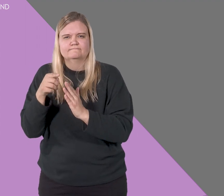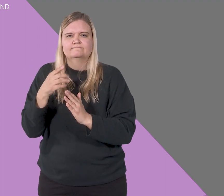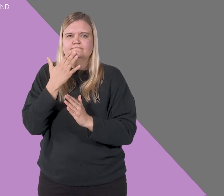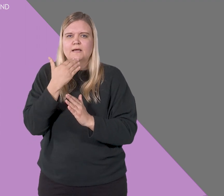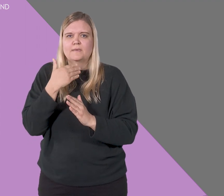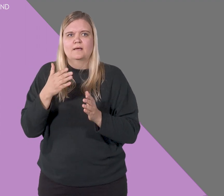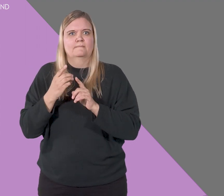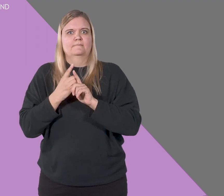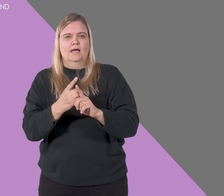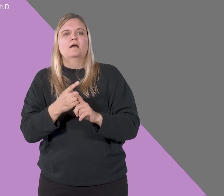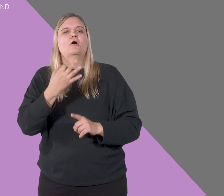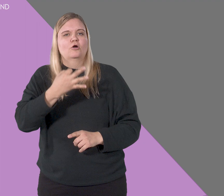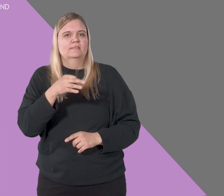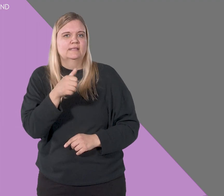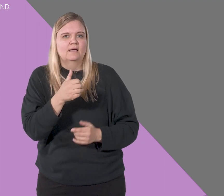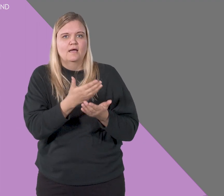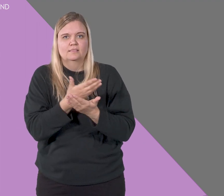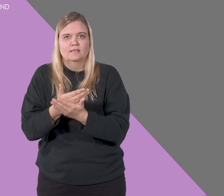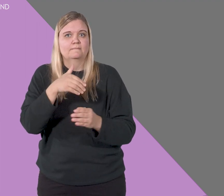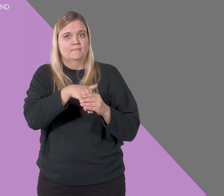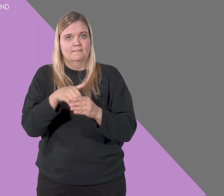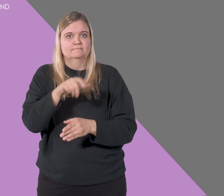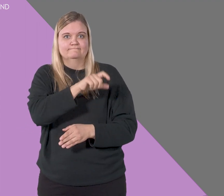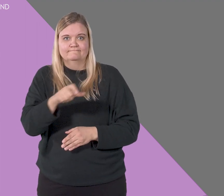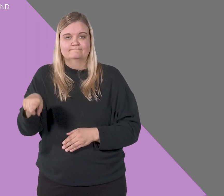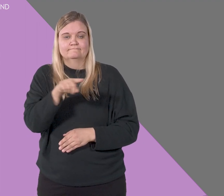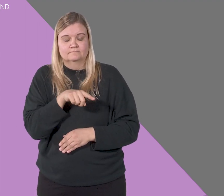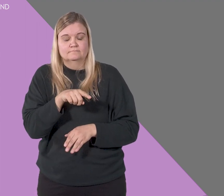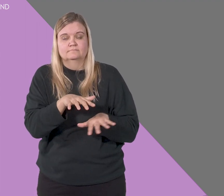och bestod av företrädare för 89 medlemsländer beredde Norge -